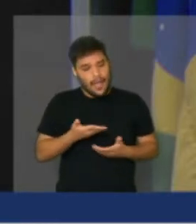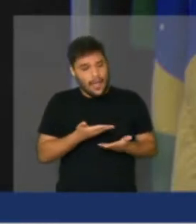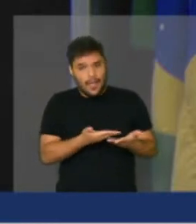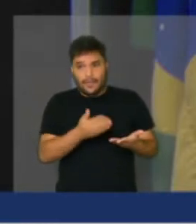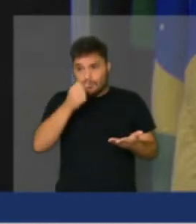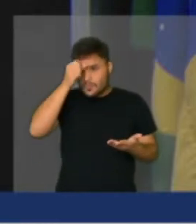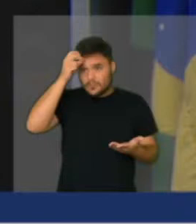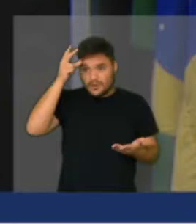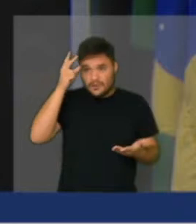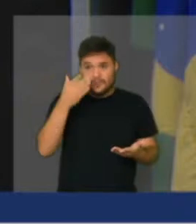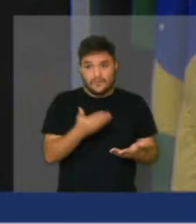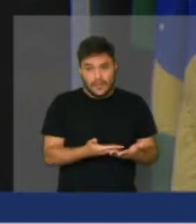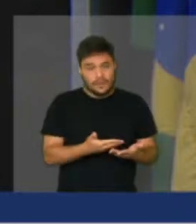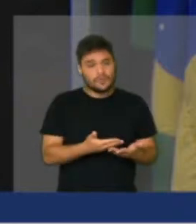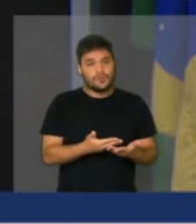MUNICÍPIOS, SÃO INSUFICIENTEMENTE COBERTOS